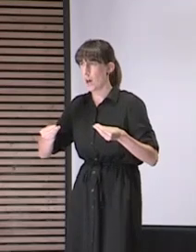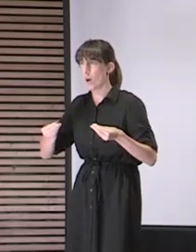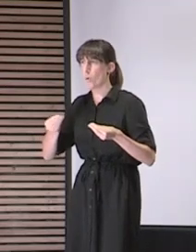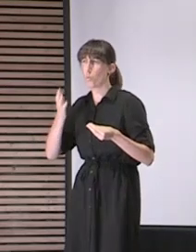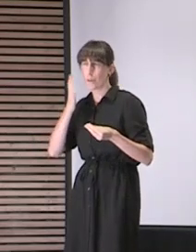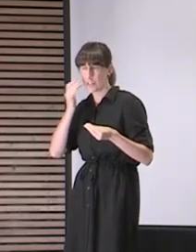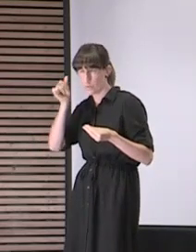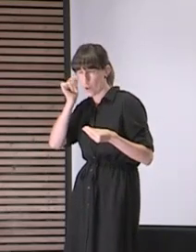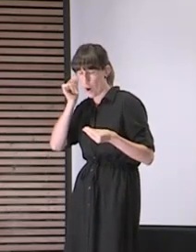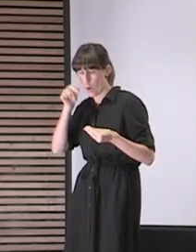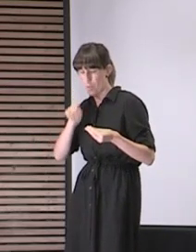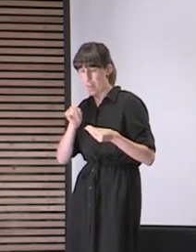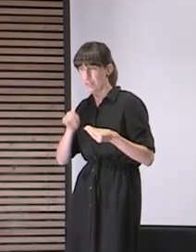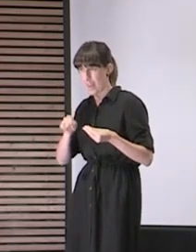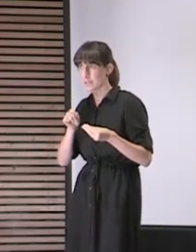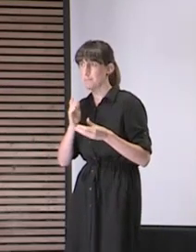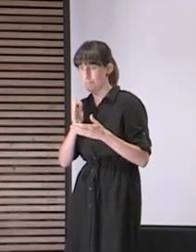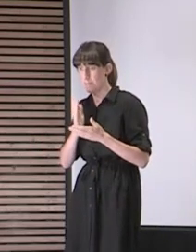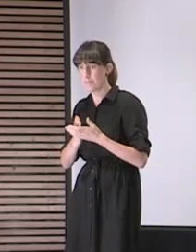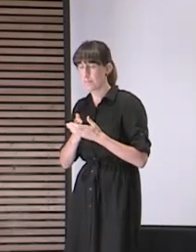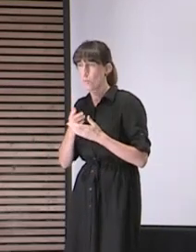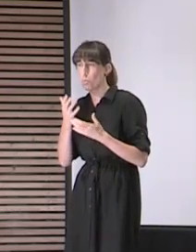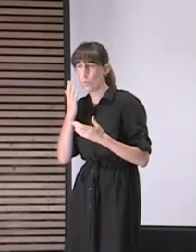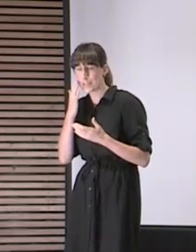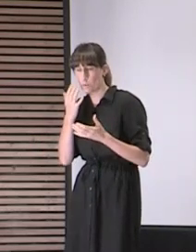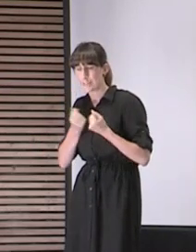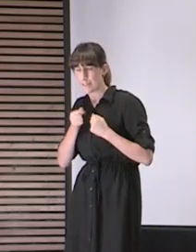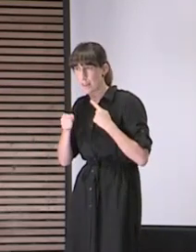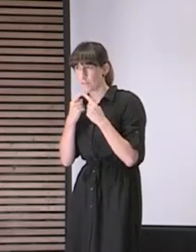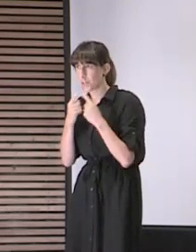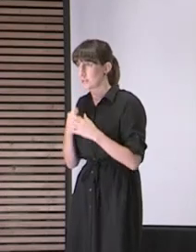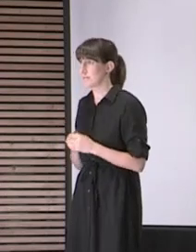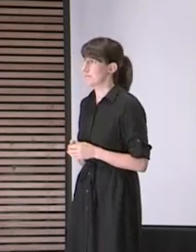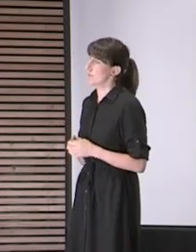preguntó el Ministerio de Salud junto a nuestros expertos y aquellos en el campo de la ciencia para ayuda a cavar más